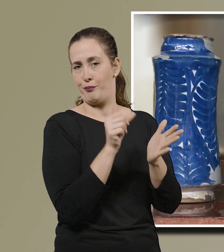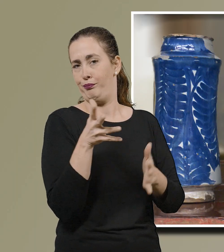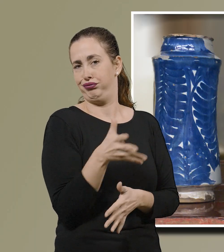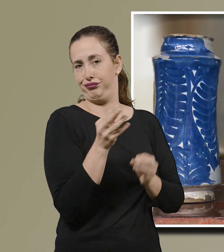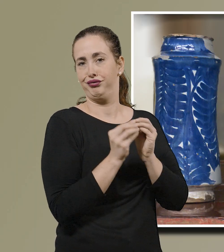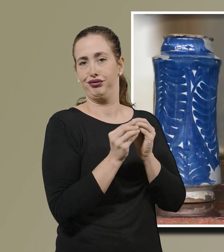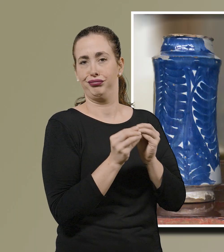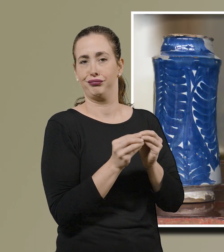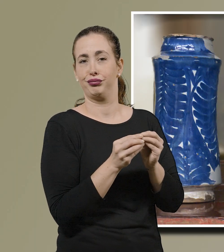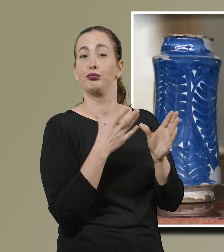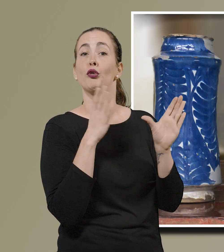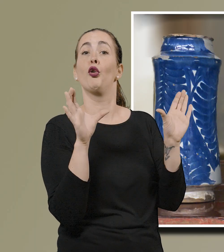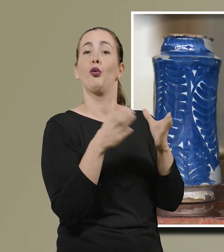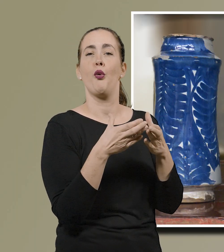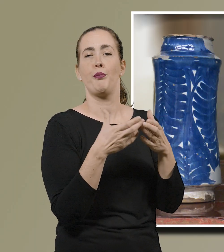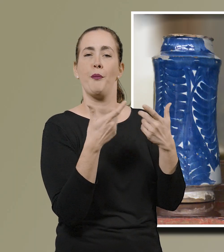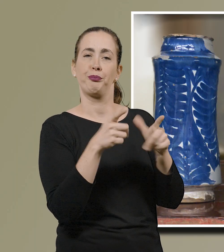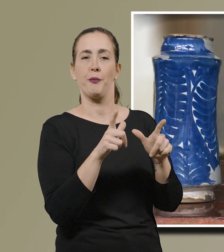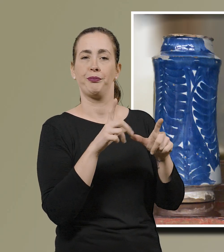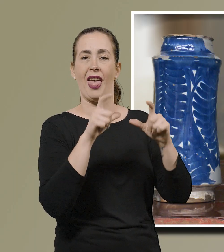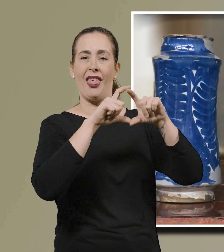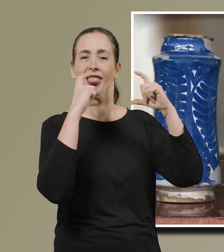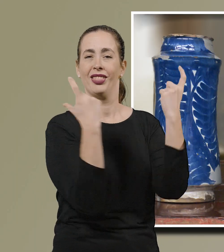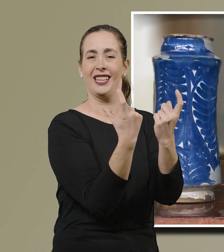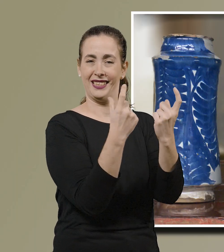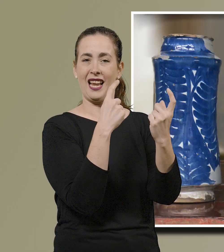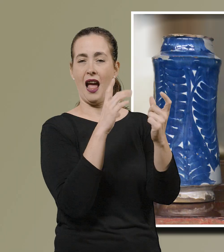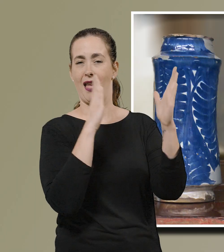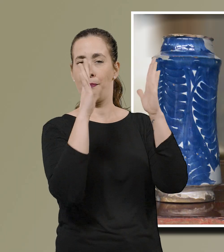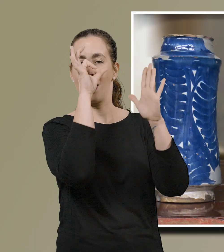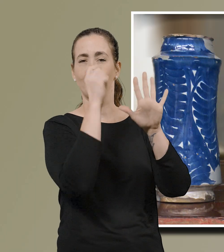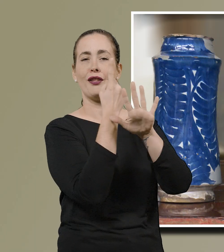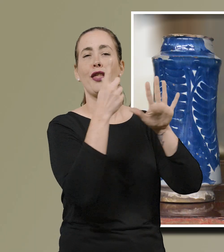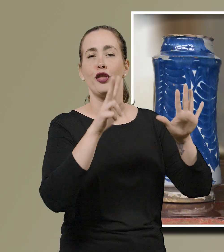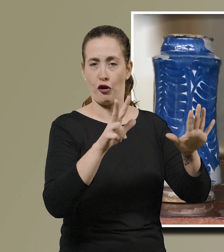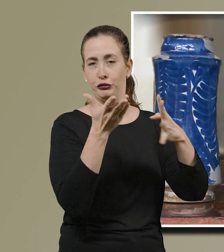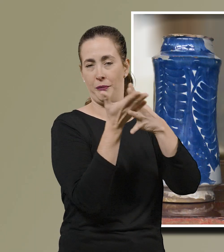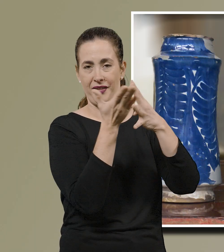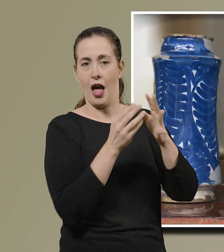del grup de les faixes o cintes, de mitjans del segle XVIII.